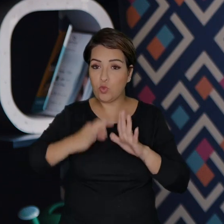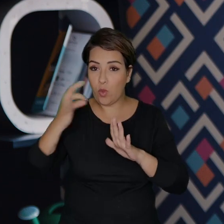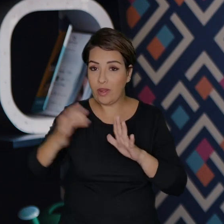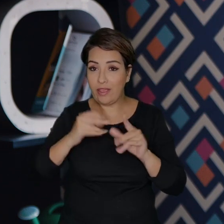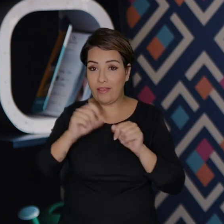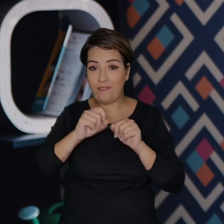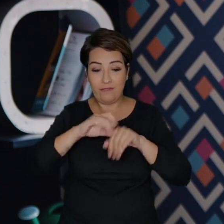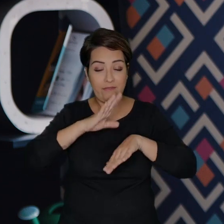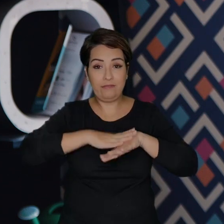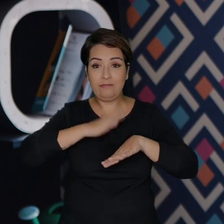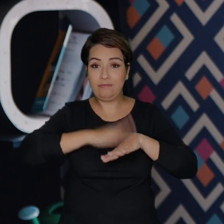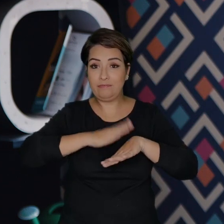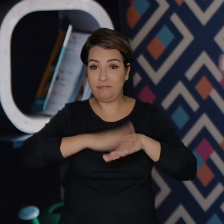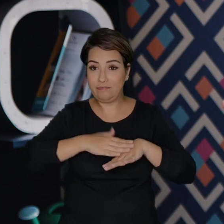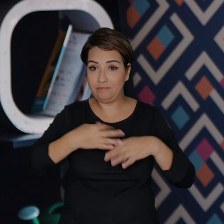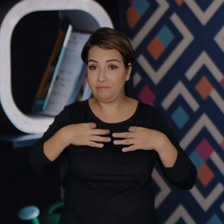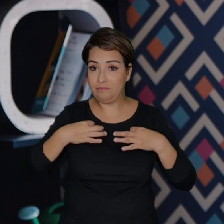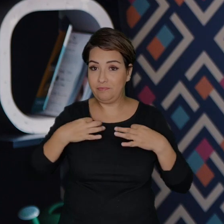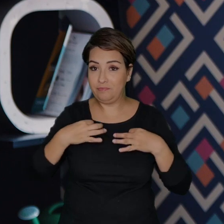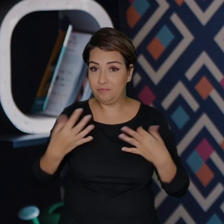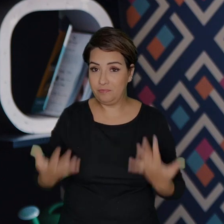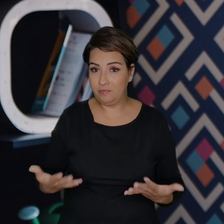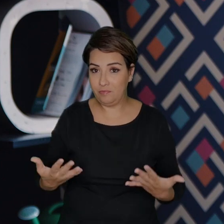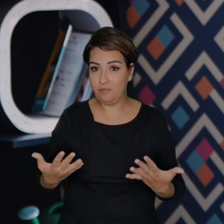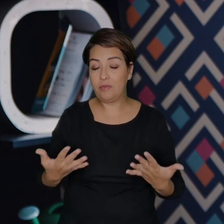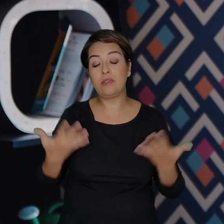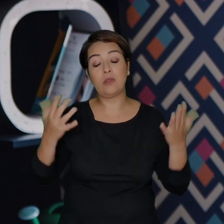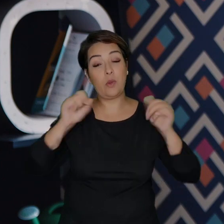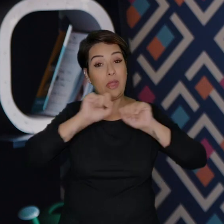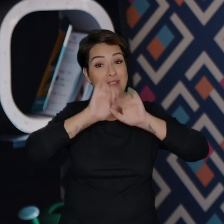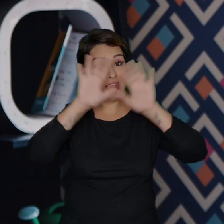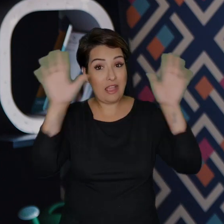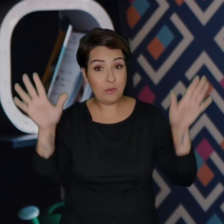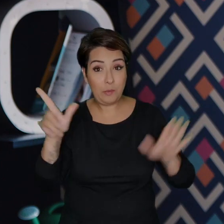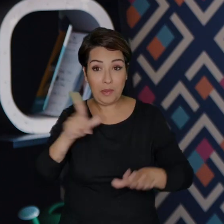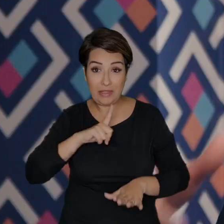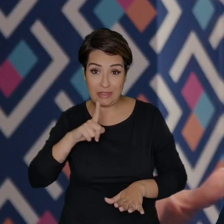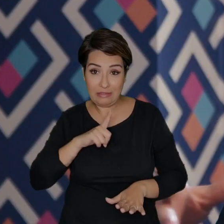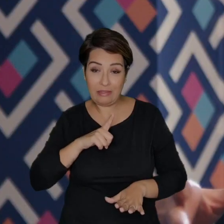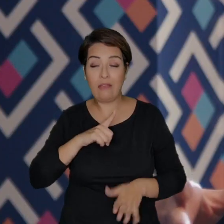fazendo as suas peças estão trabalhando. Então, tendo transparência,